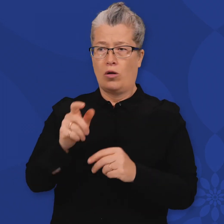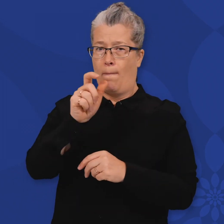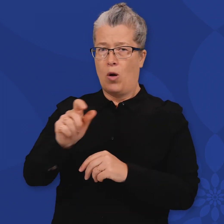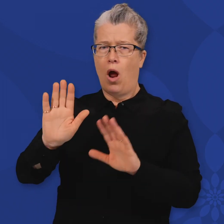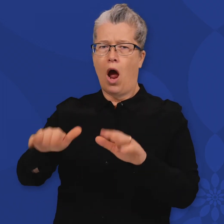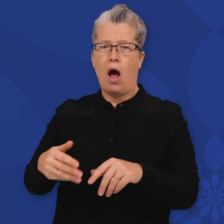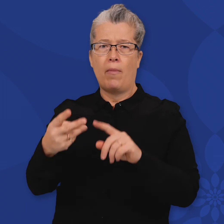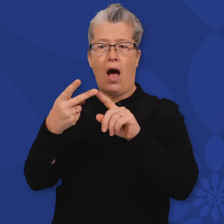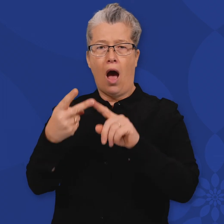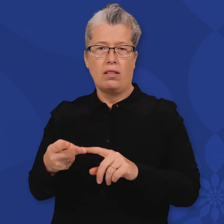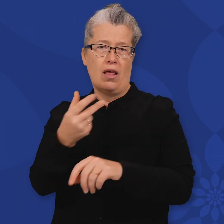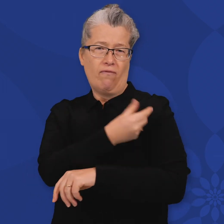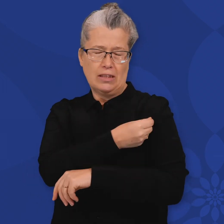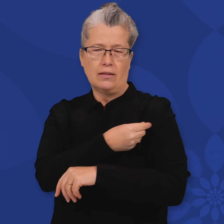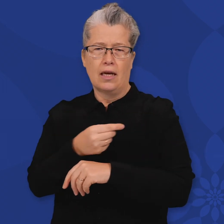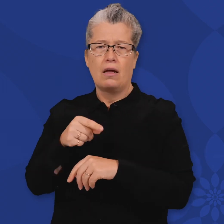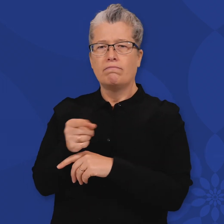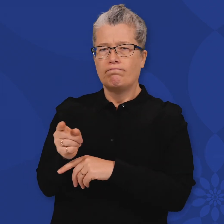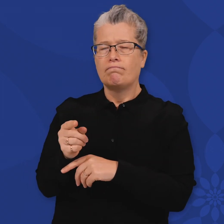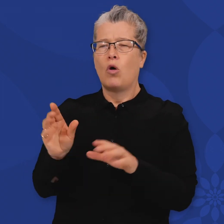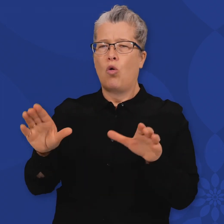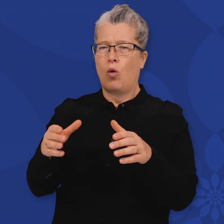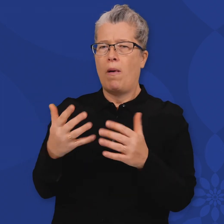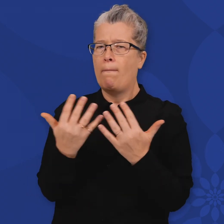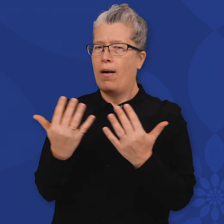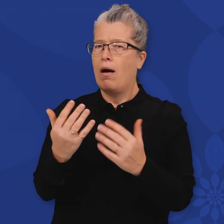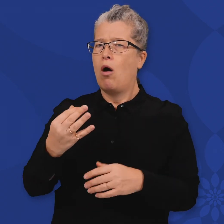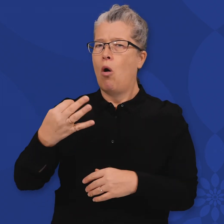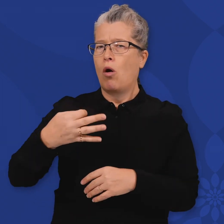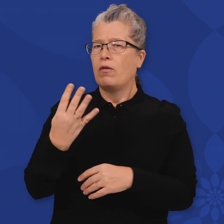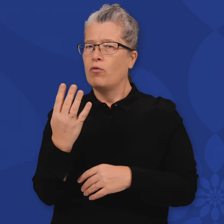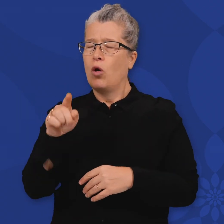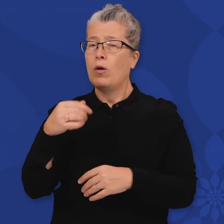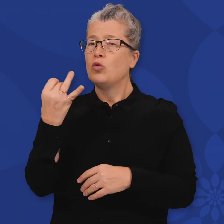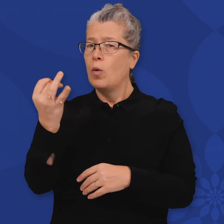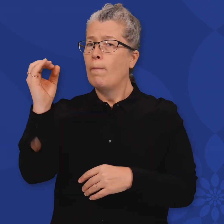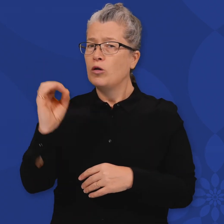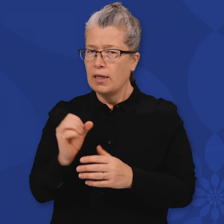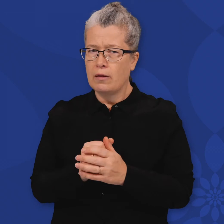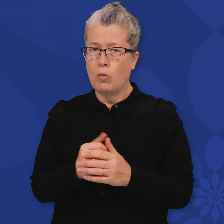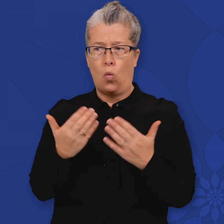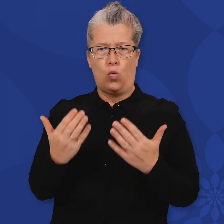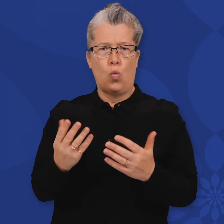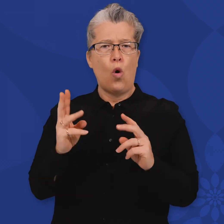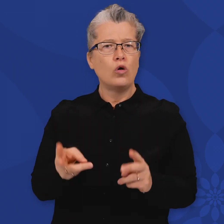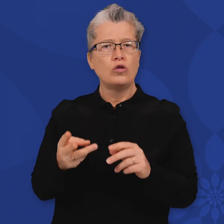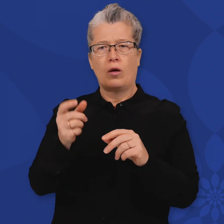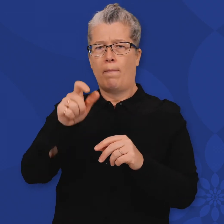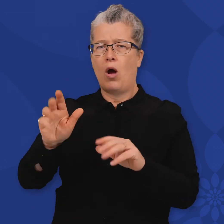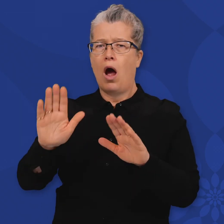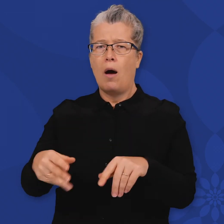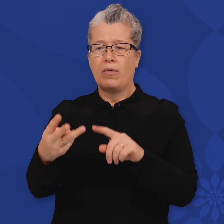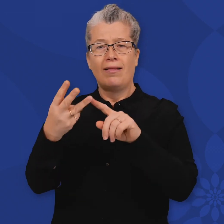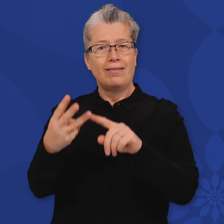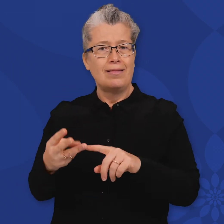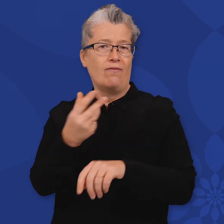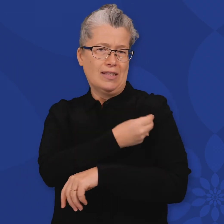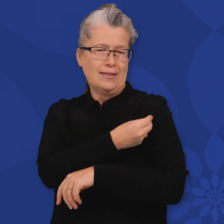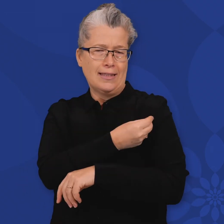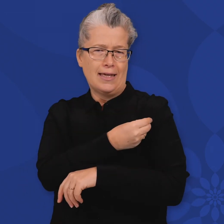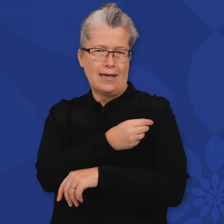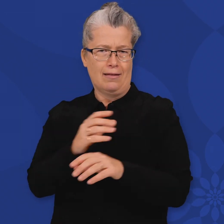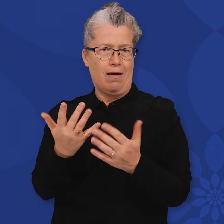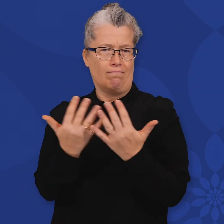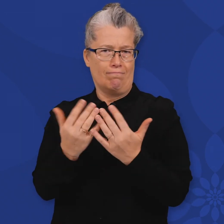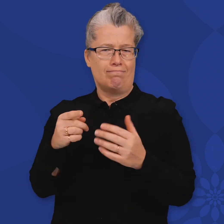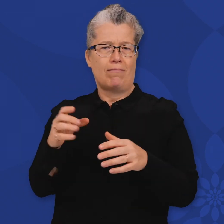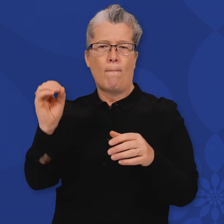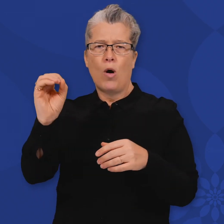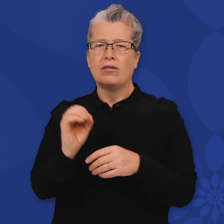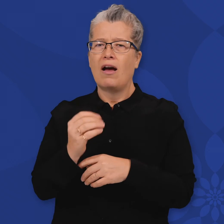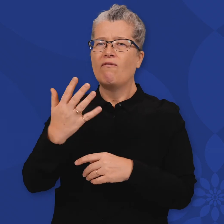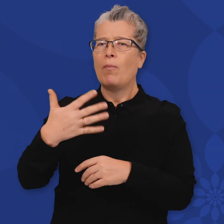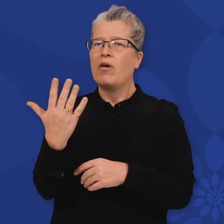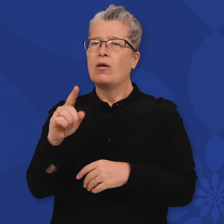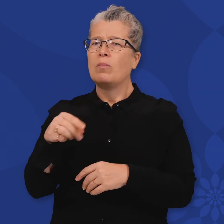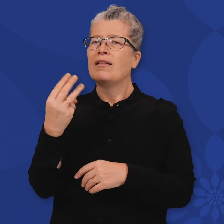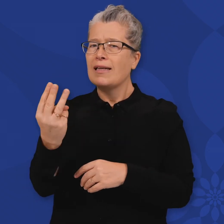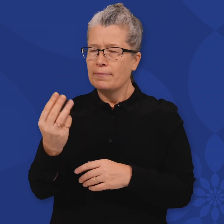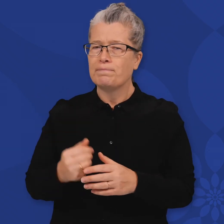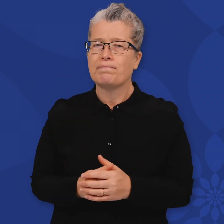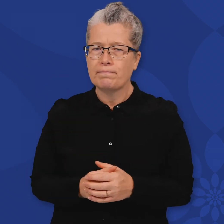den första vaccindosen, 84,7 procent åtminstone två vaccindoser och 55,3 procent tre vaccindoser.